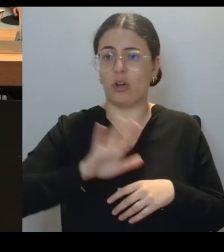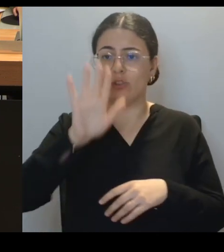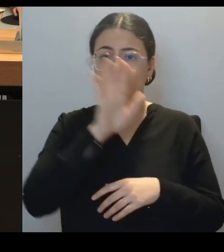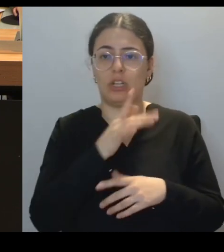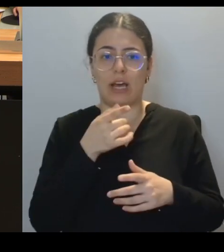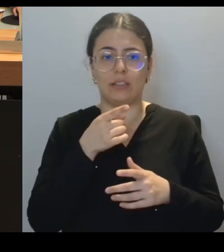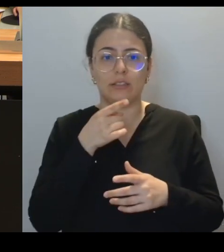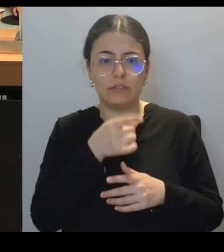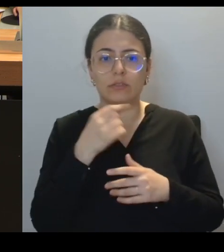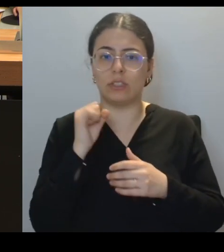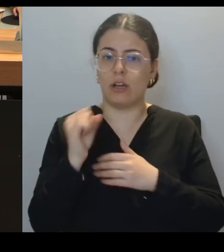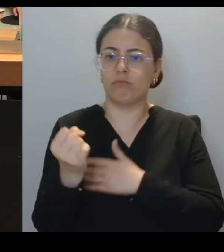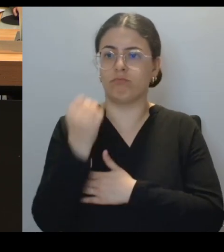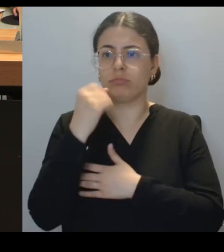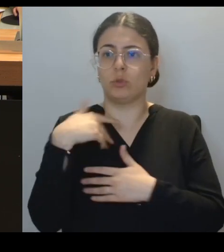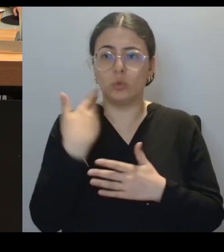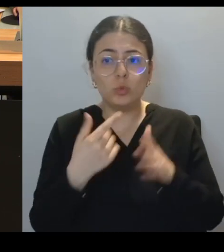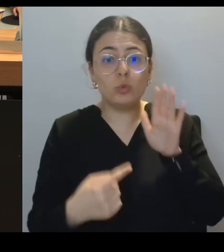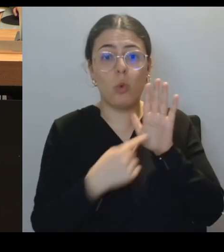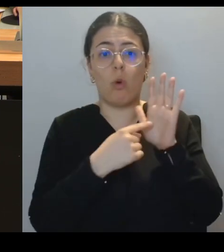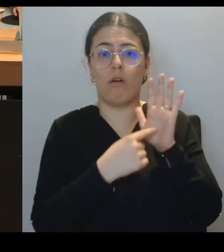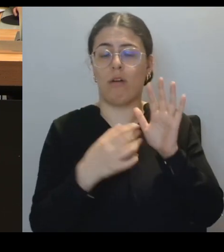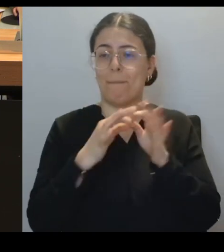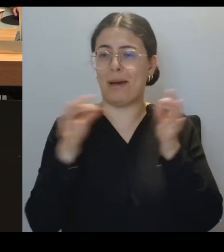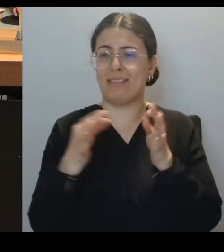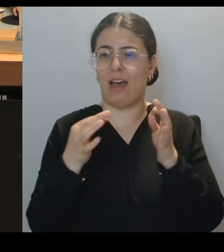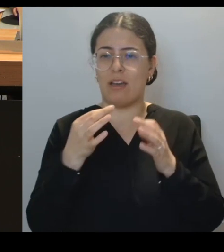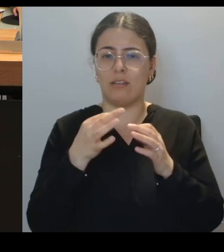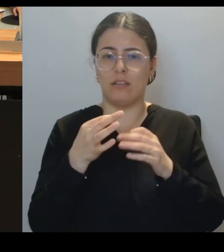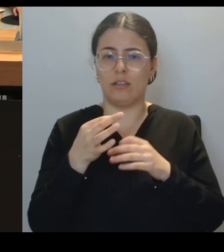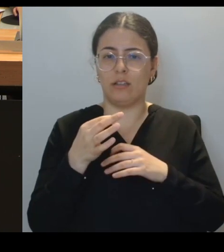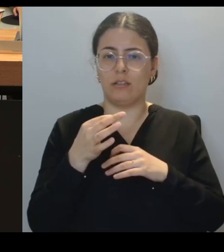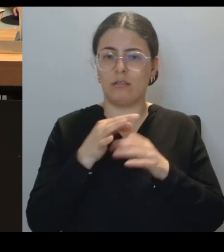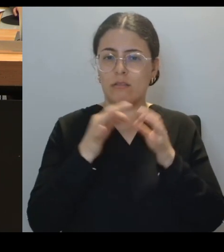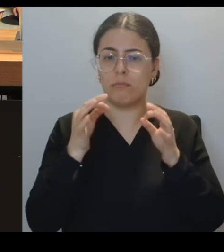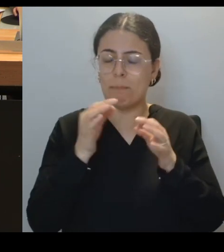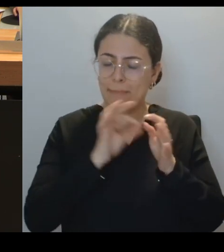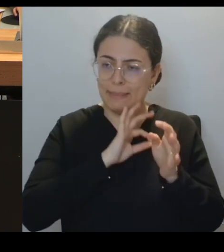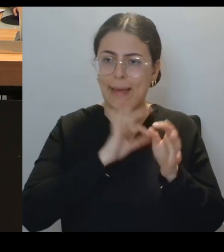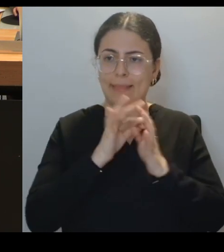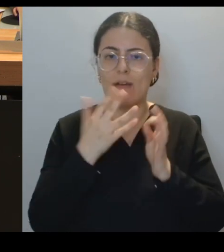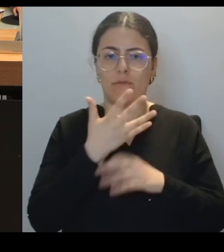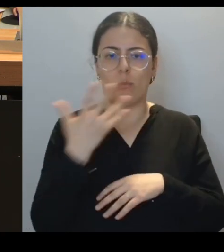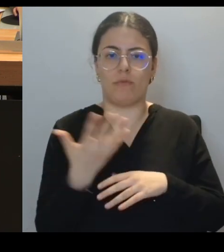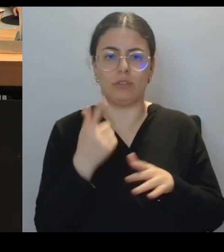Das sollten Sie sich mal angucken. Und jetzt noch mal zur Sache, Was Sie hier bringen, was Sie hier bringen